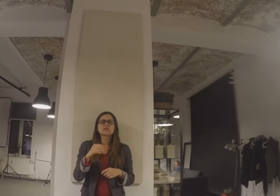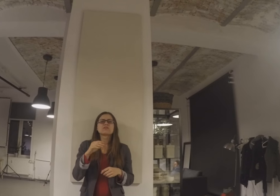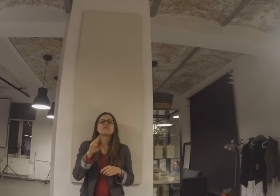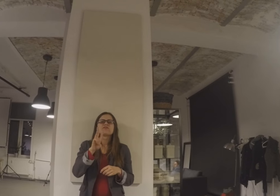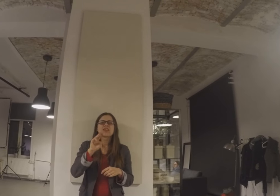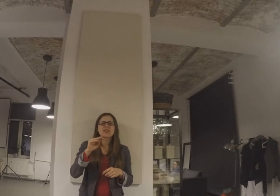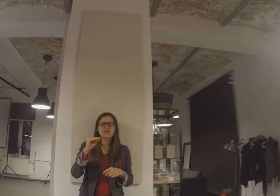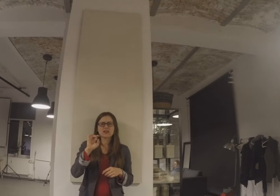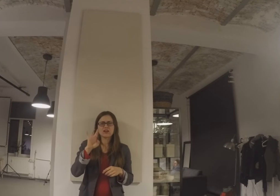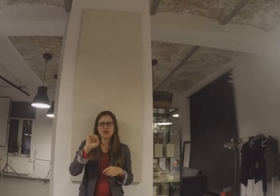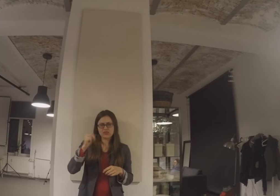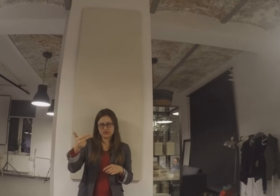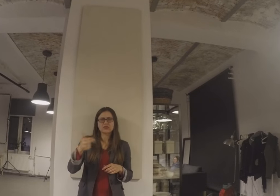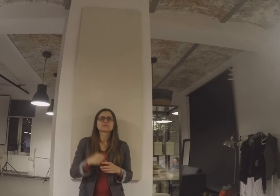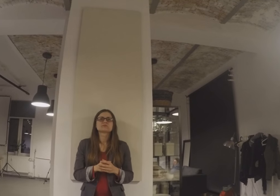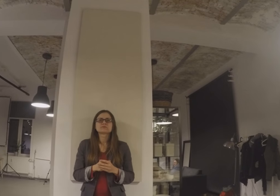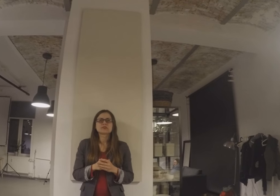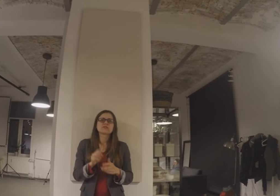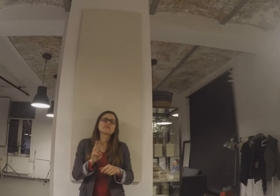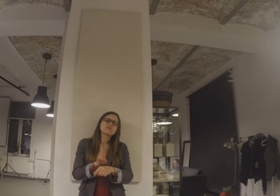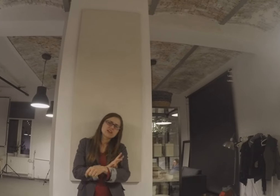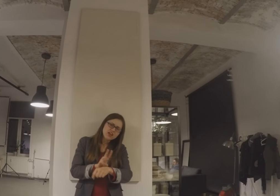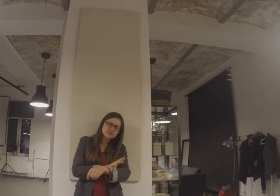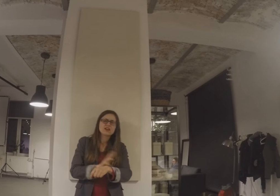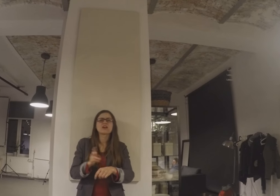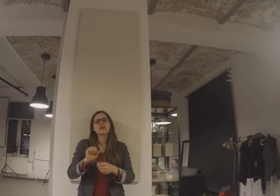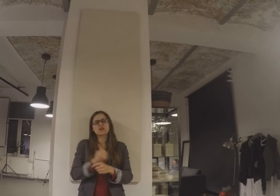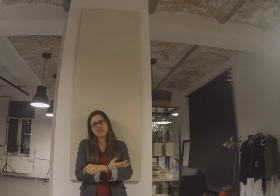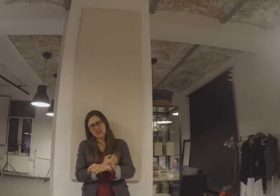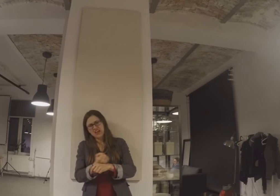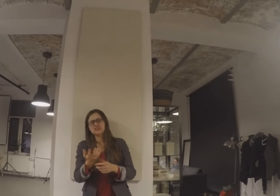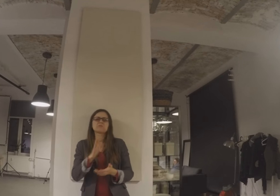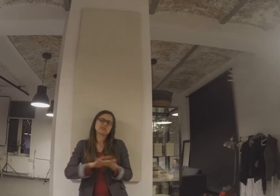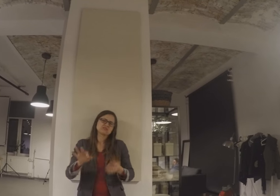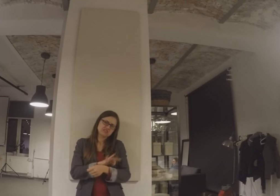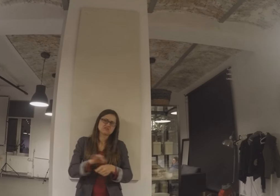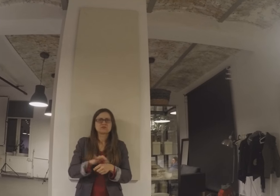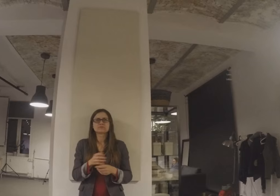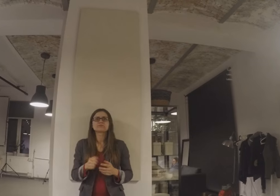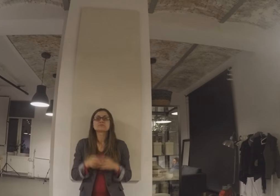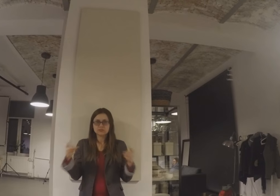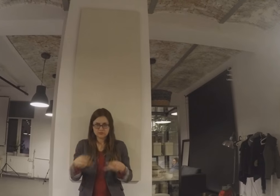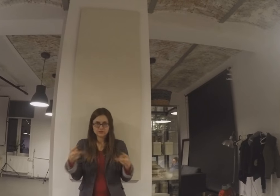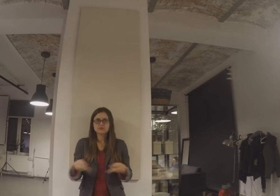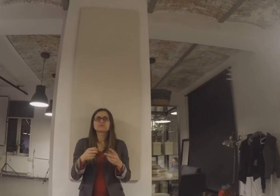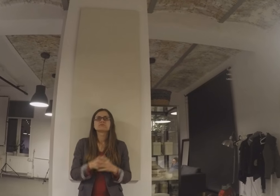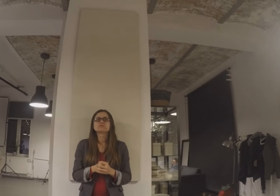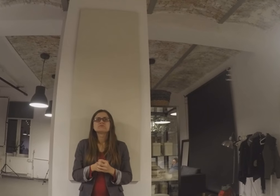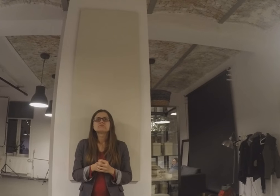Vegetarisch Salat